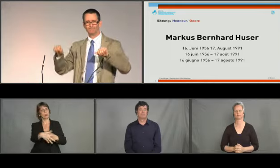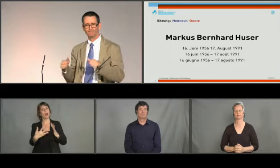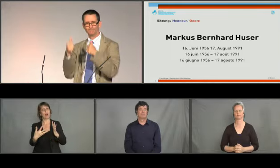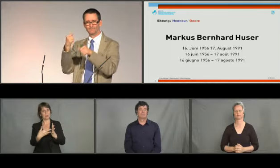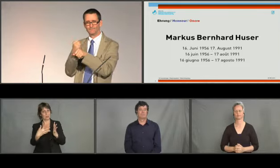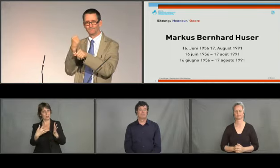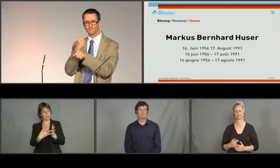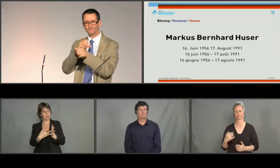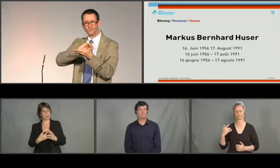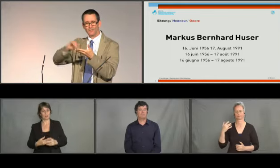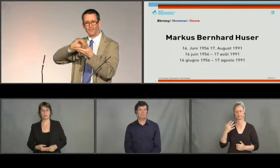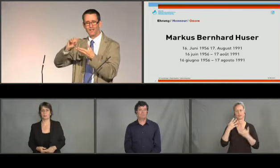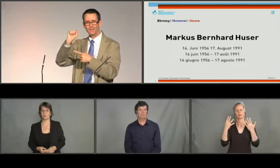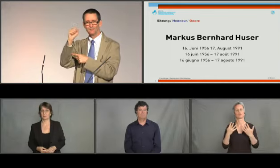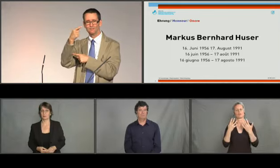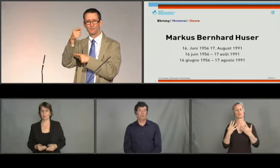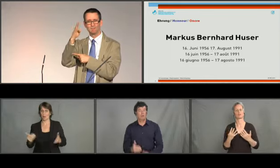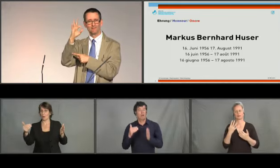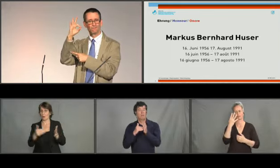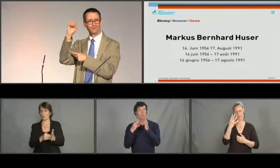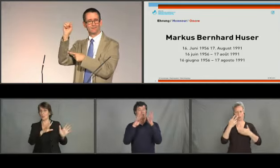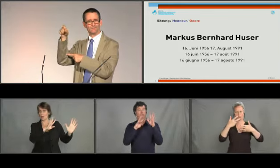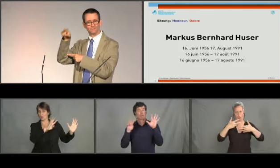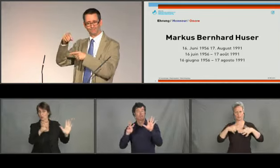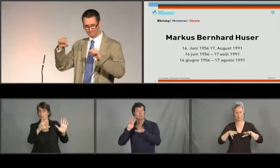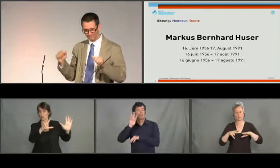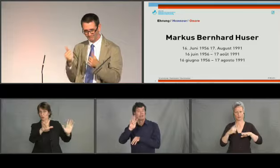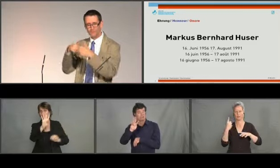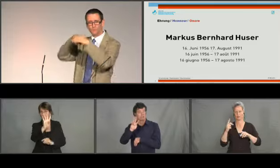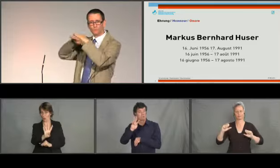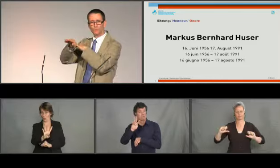1984 hat er angefangen beim Sekretariat beim